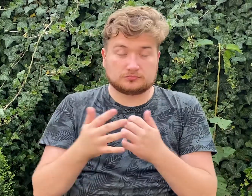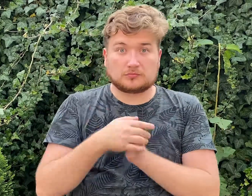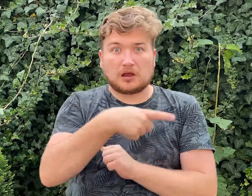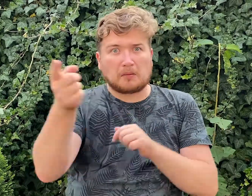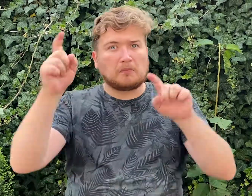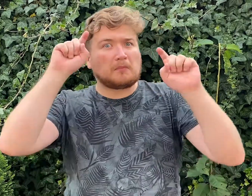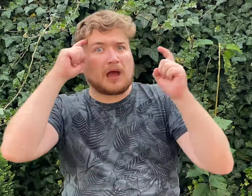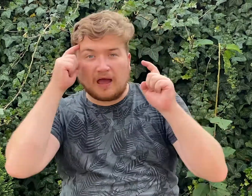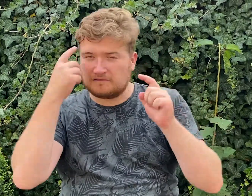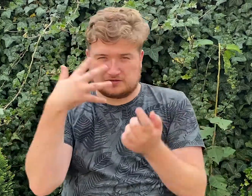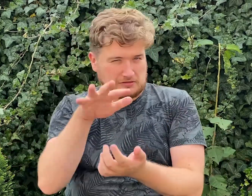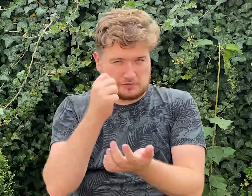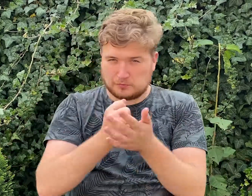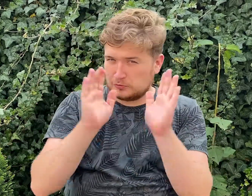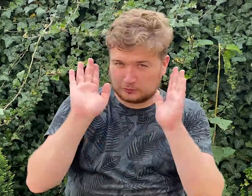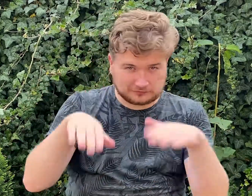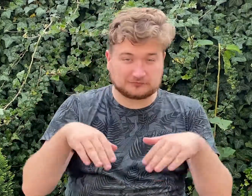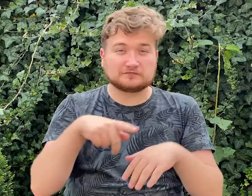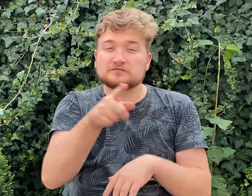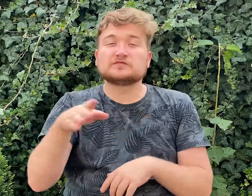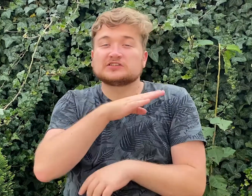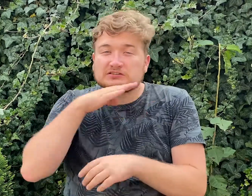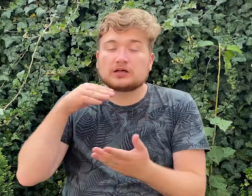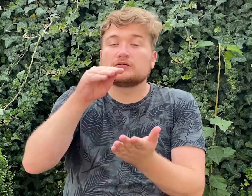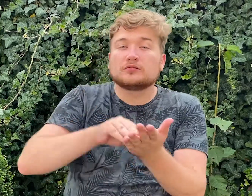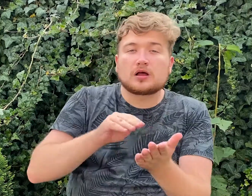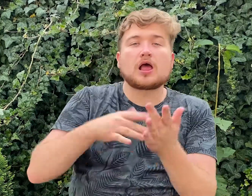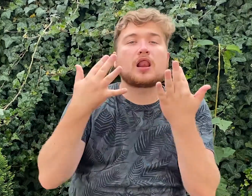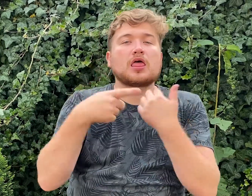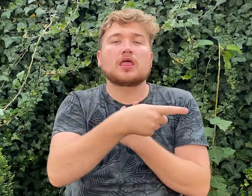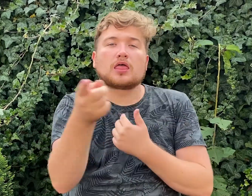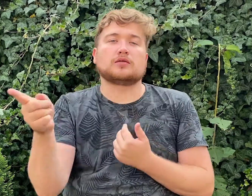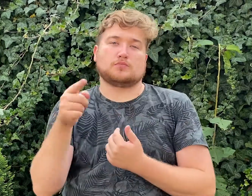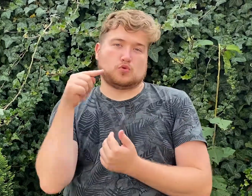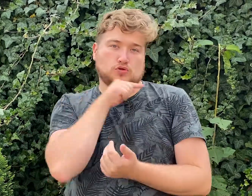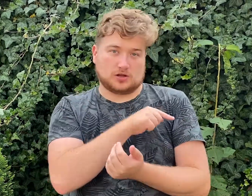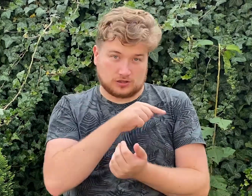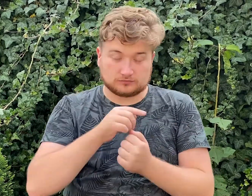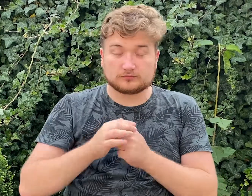Nie musicie się nim martwić. Wystarczy napisać go najlepiej, jak potraficie,